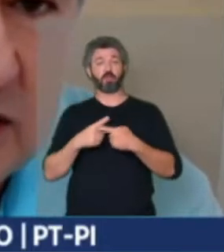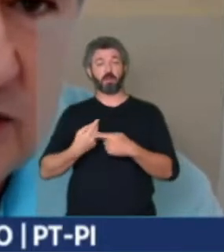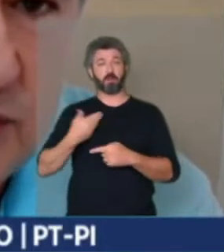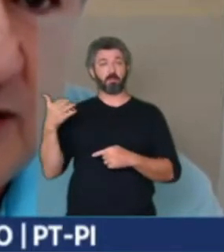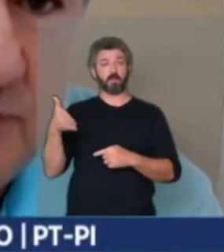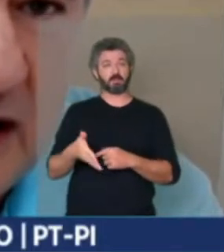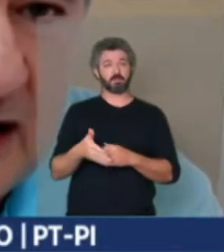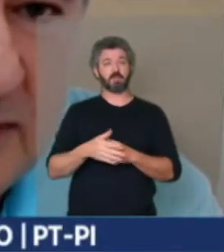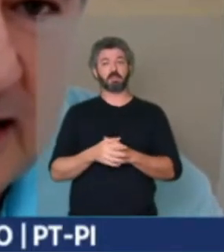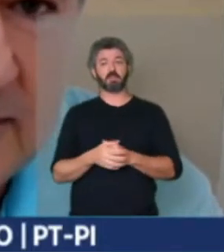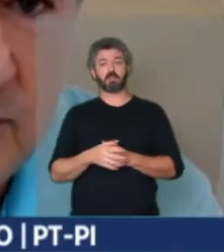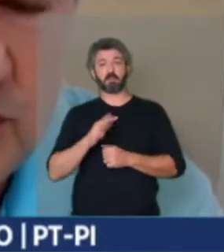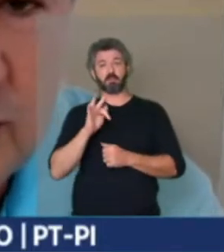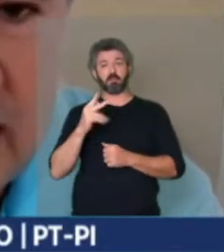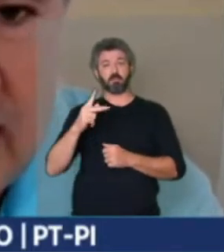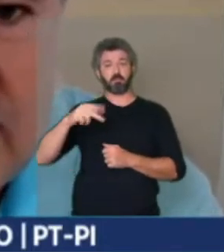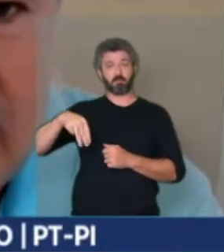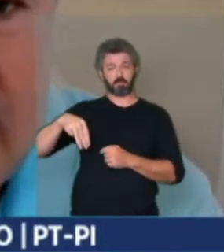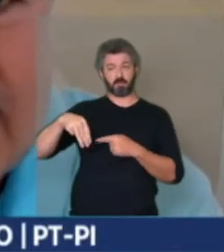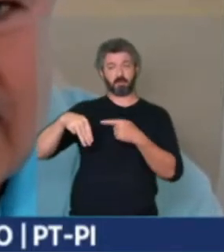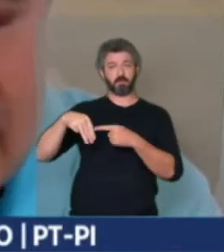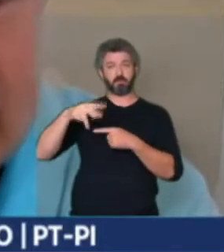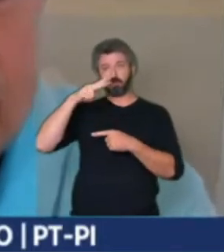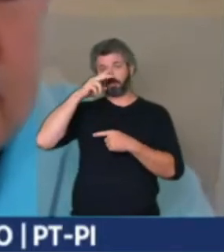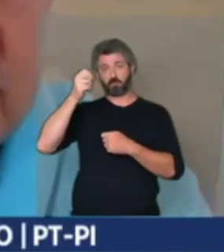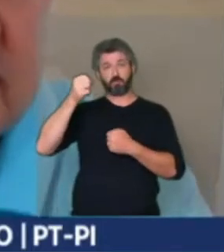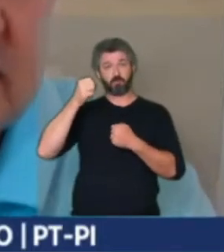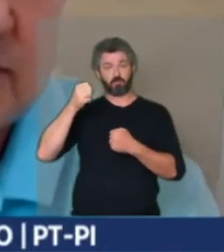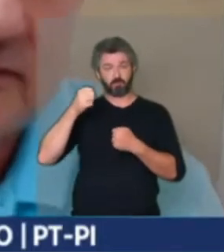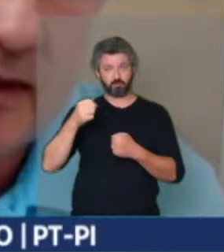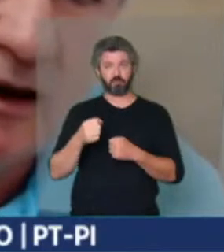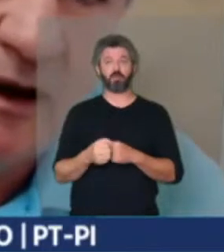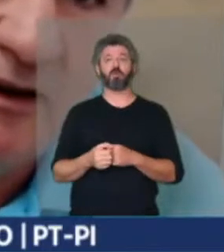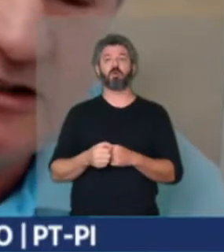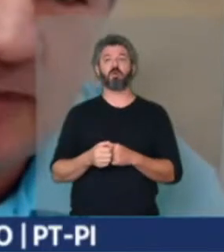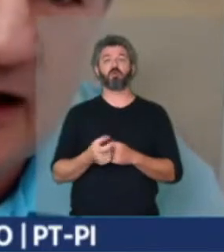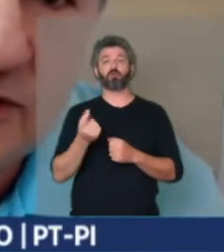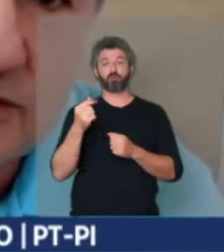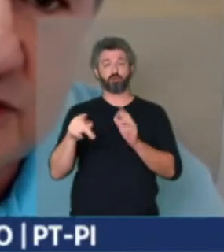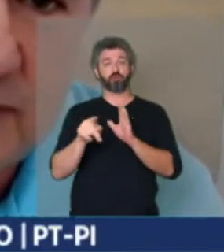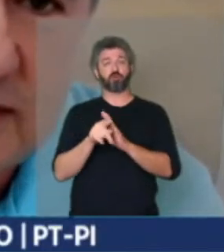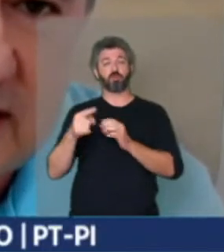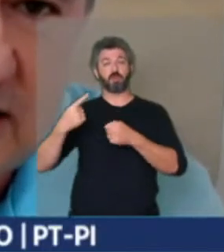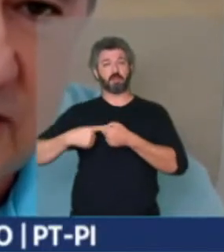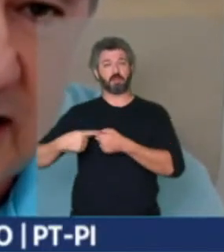GRANDE NA RECEITA DOS MUNICÍ PIOS. EU ESPERO SENHOR PRESIDENTE, COLEGAS DEPUTADAS E DEPUTADOS QUE SIGNIFICAMOS ESSE BOM EXEMPLO QUE ESTAMOS